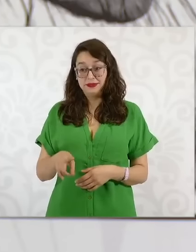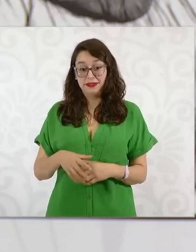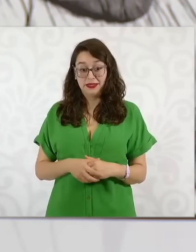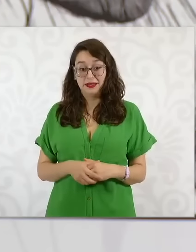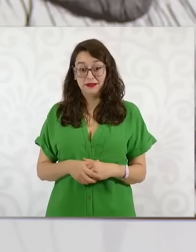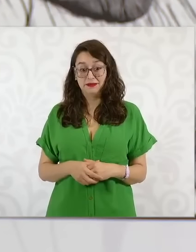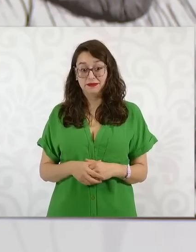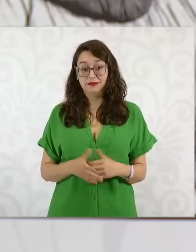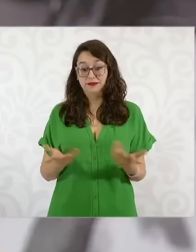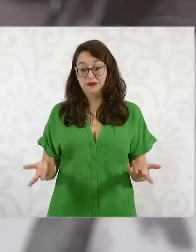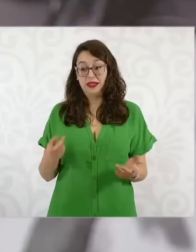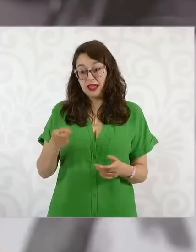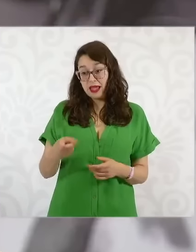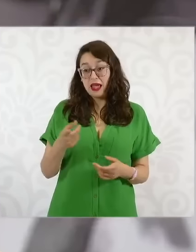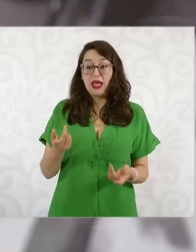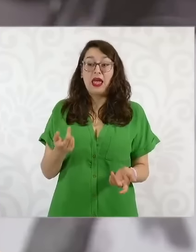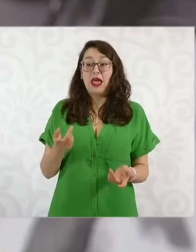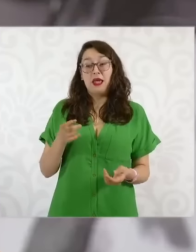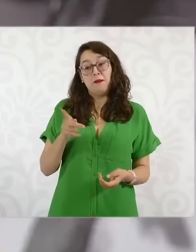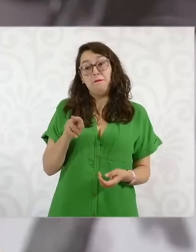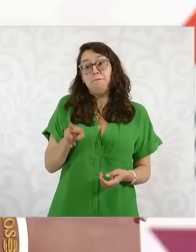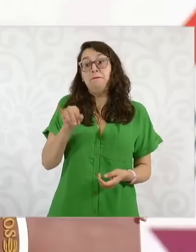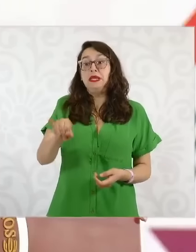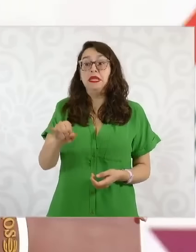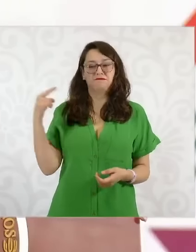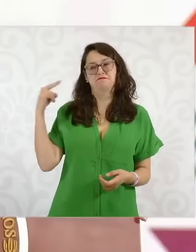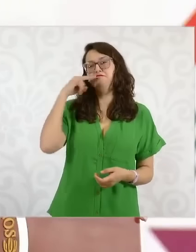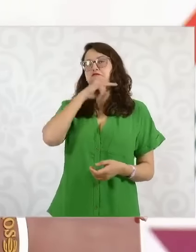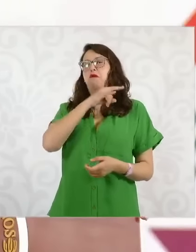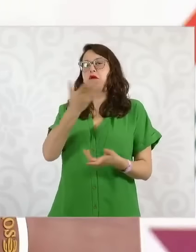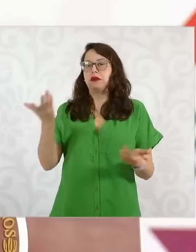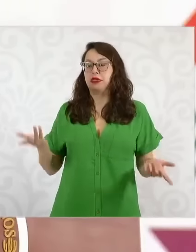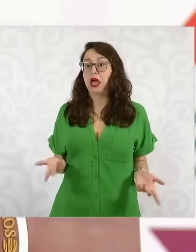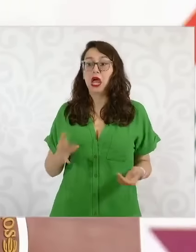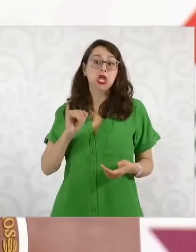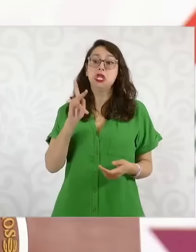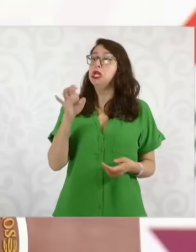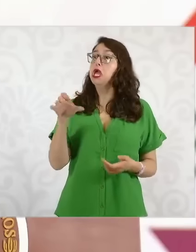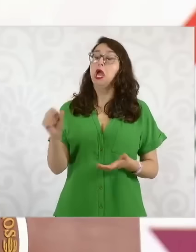de decir que ahora ya no quieren el JEPS y fue la época de los gasolinazos. Ahí presentó el